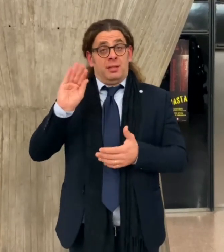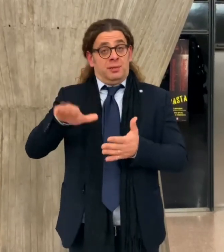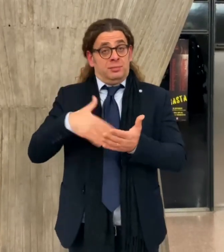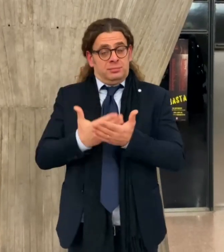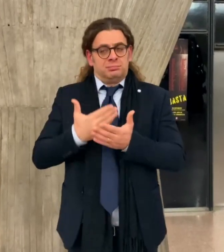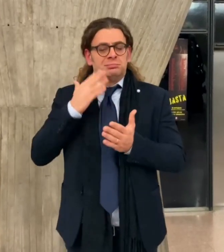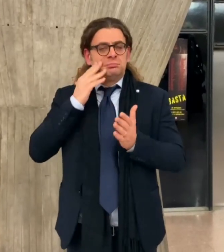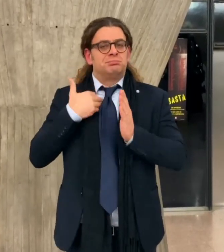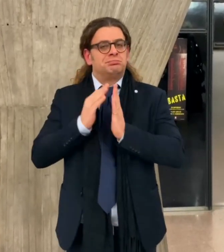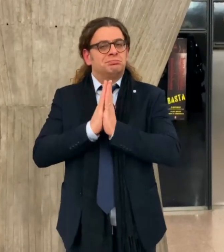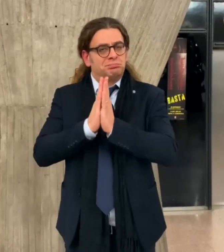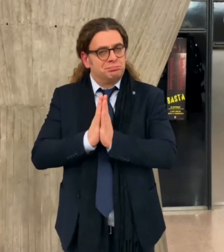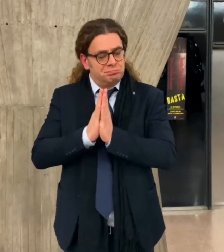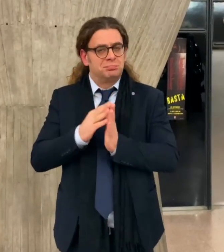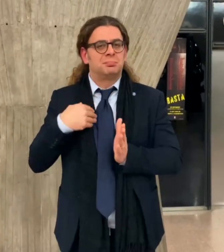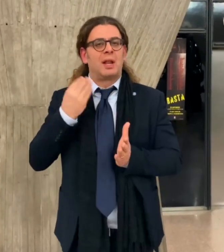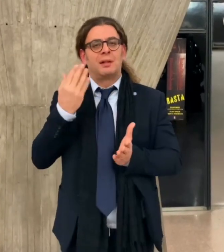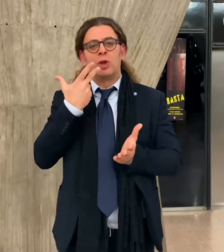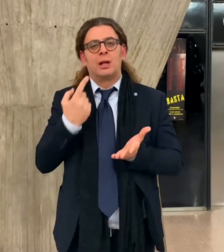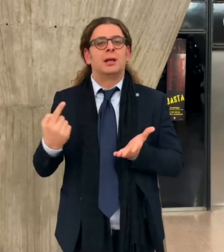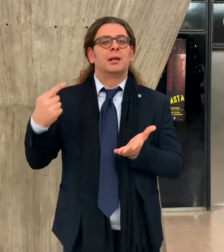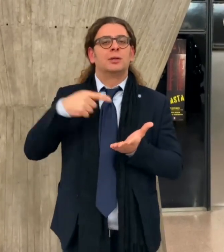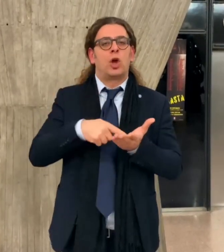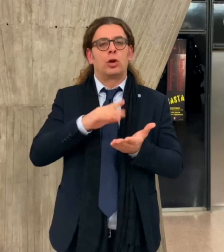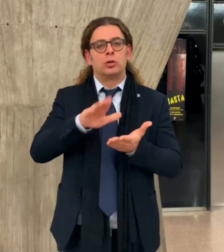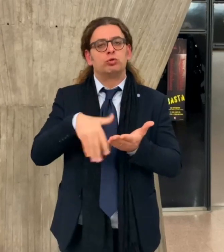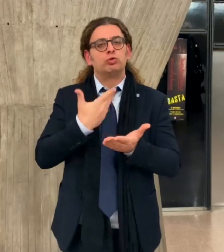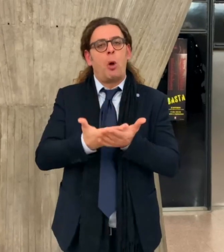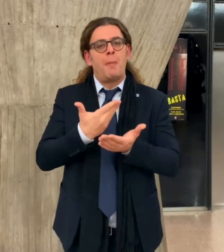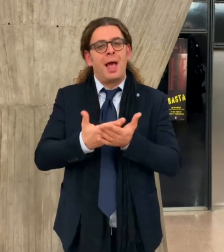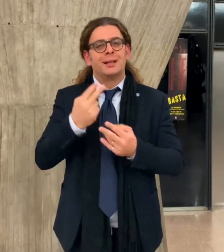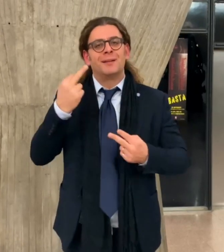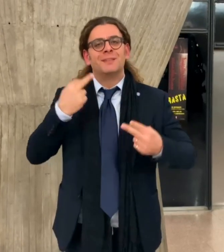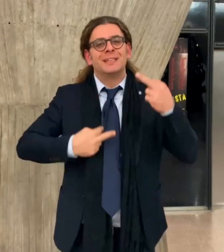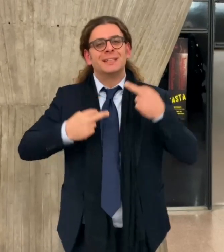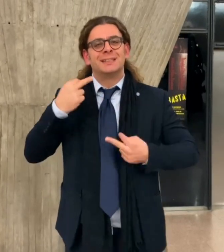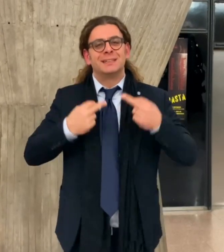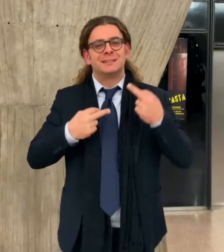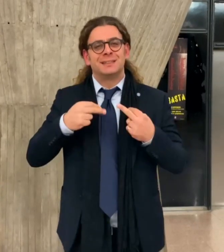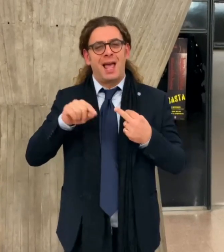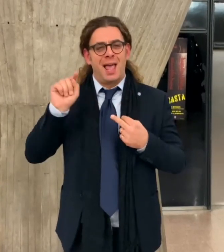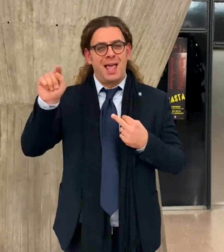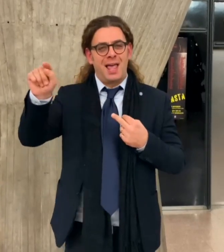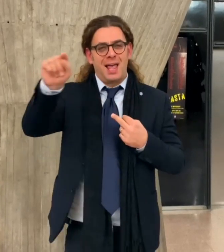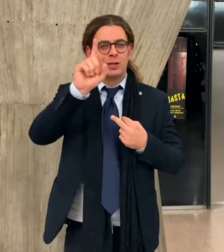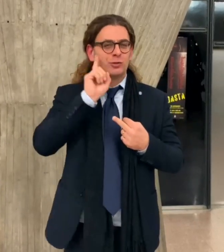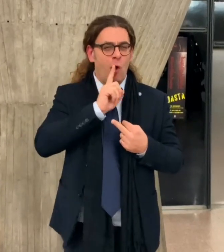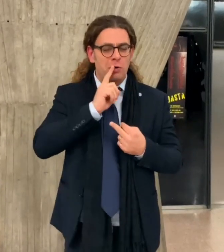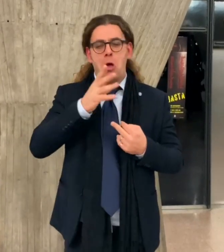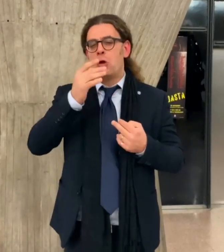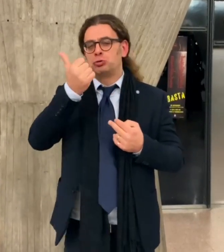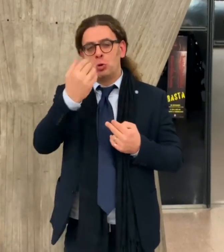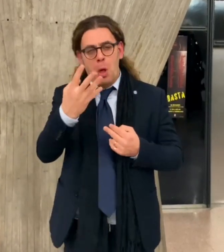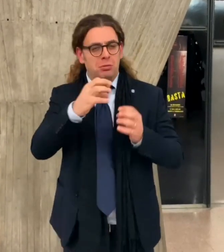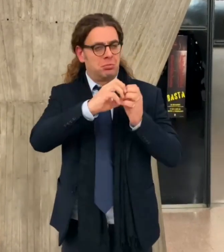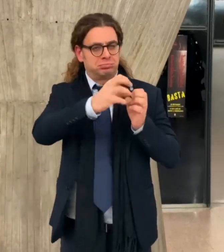Abbiamo inoltre richiesto che torni possibile presentare la domanda per i vari sostegni a cui le persone sorde hanno diritto (riconoscimento sordità,